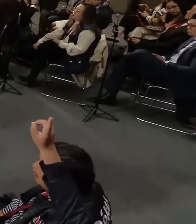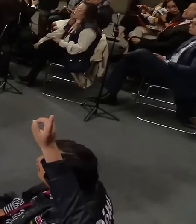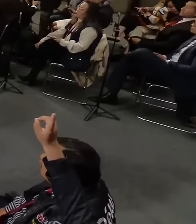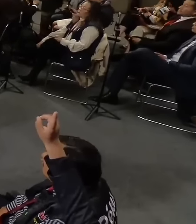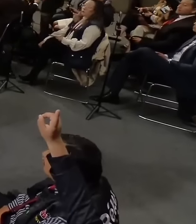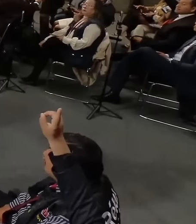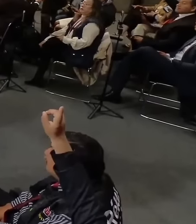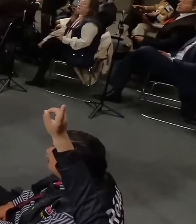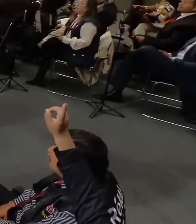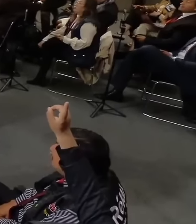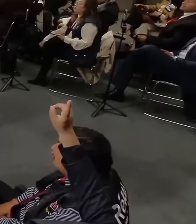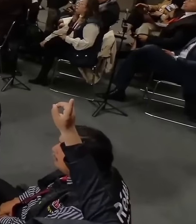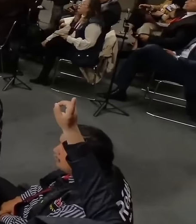Vamos acá a ver el compañero.